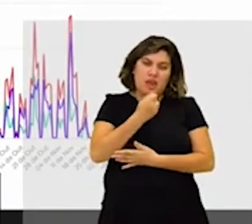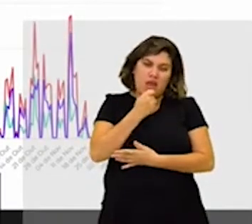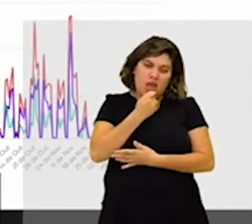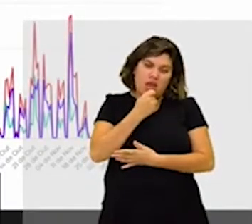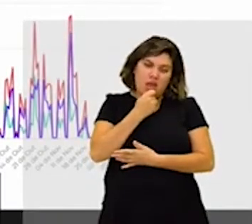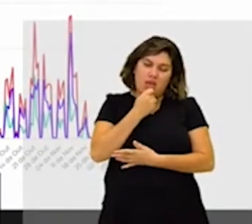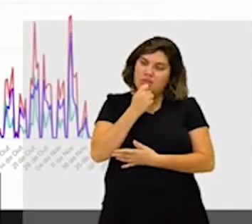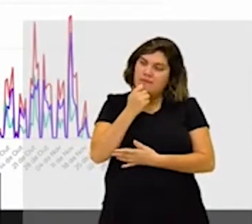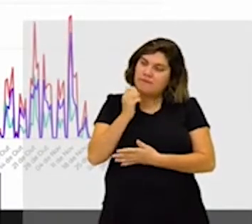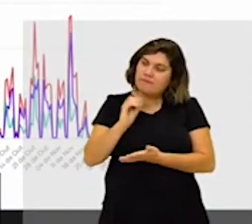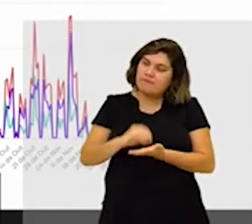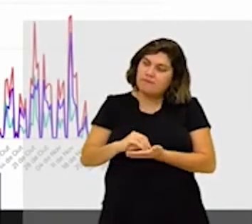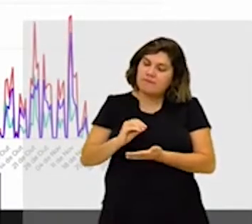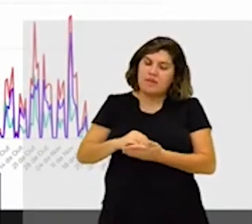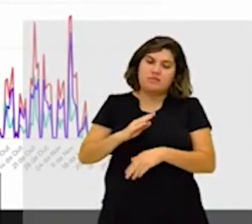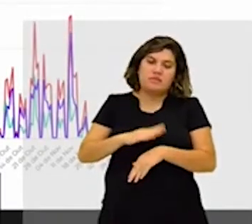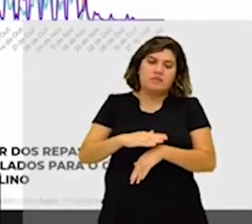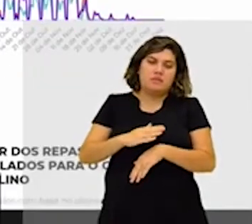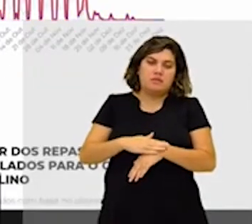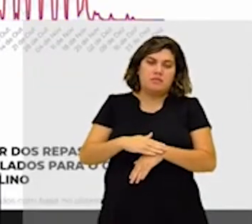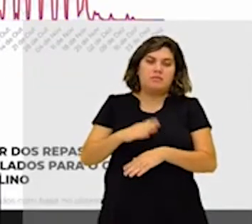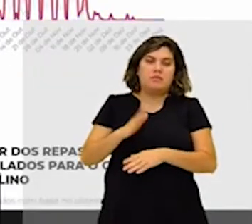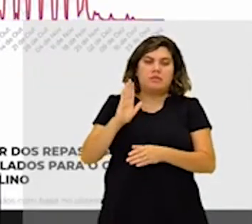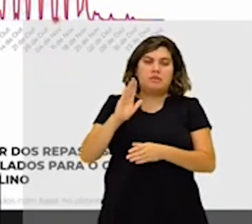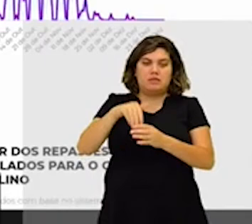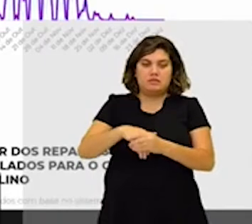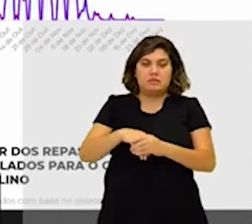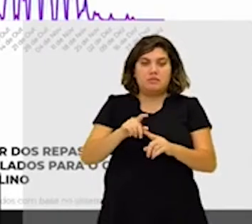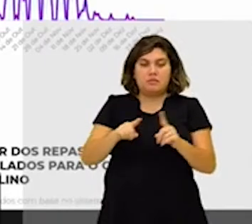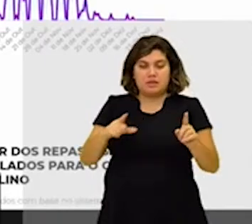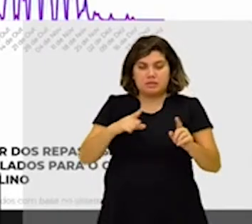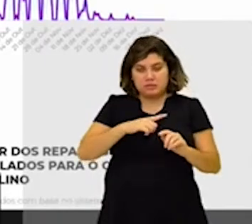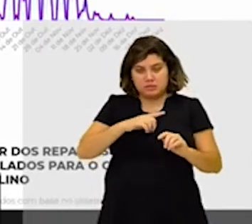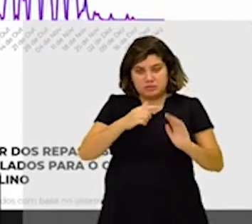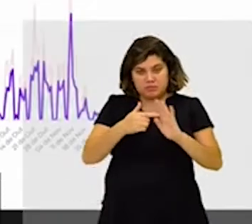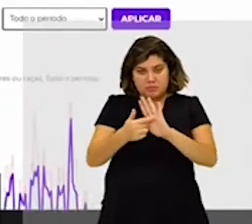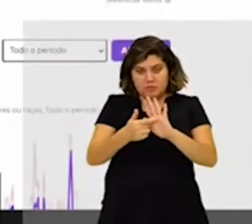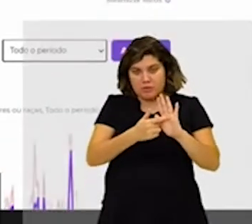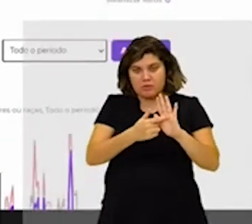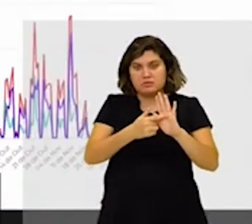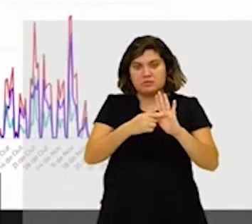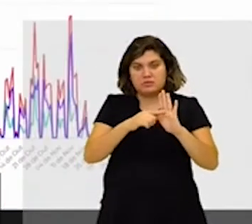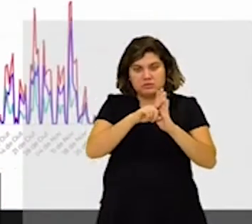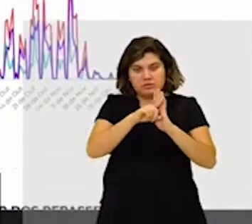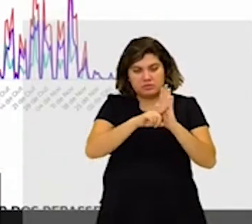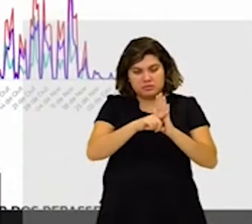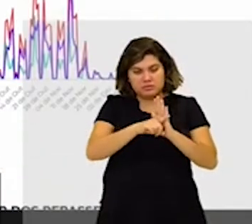meio acumulada que que a gente vê mas quando a gente aplica o aplica o filtro por exemplo a gente